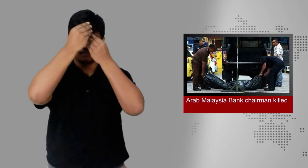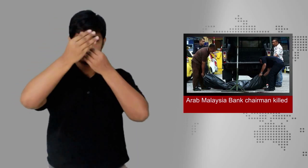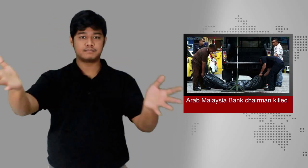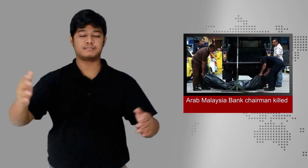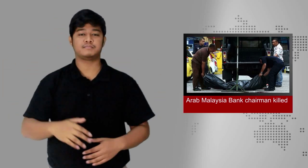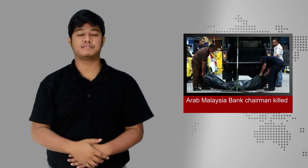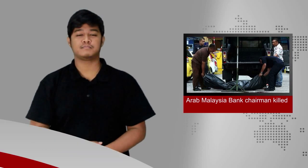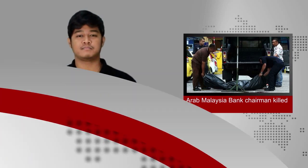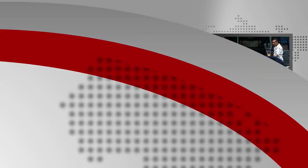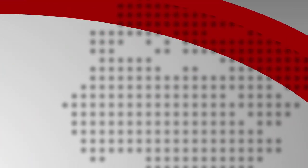..imej lakaran susepk akan disarkan kelaka.